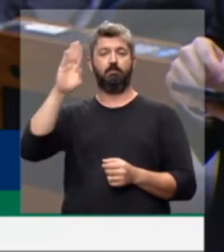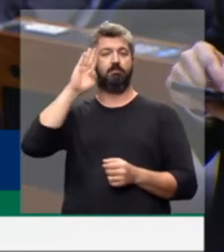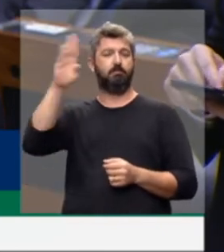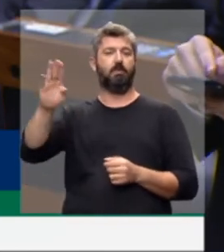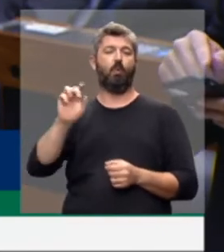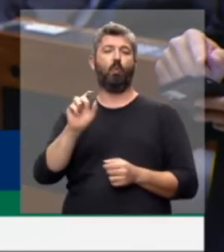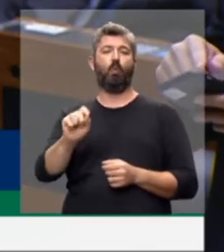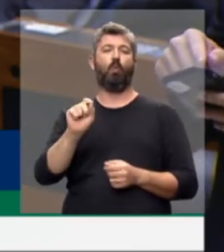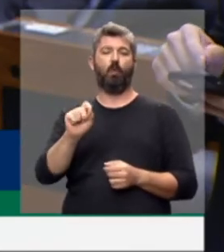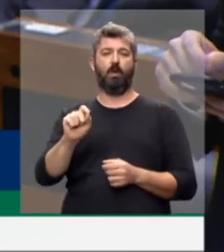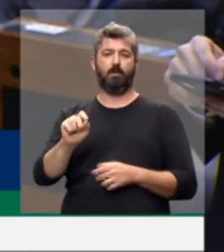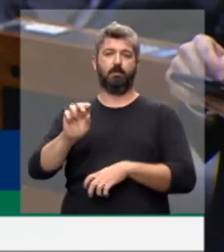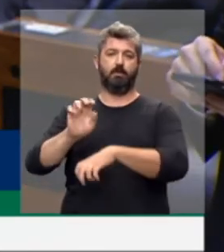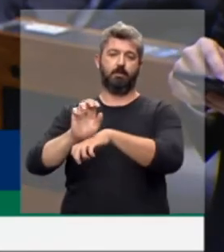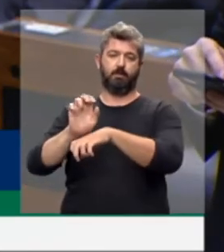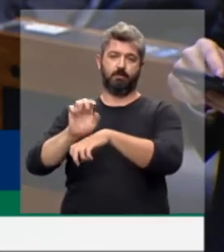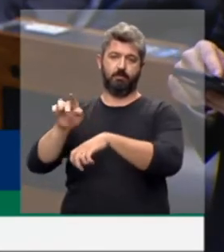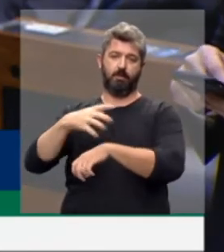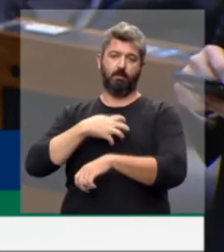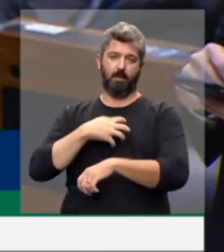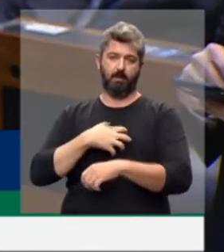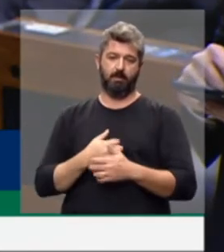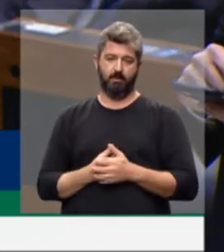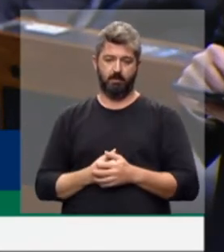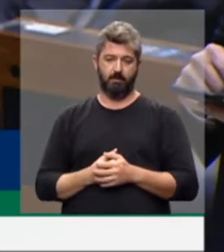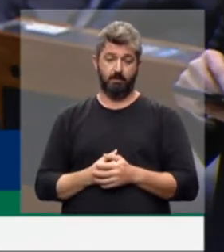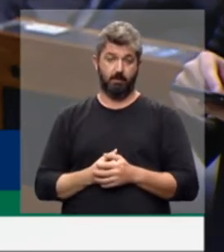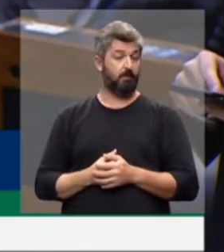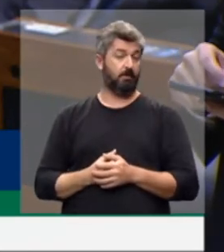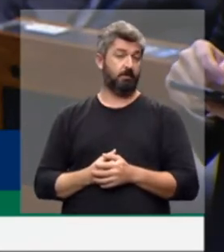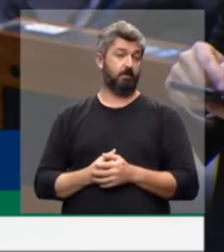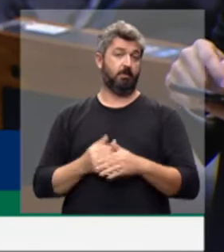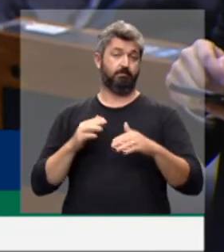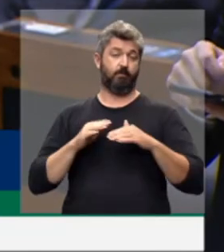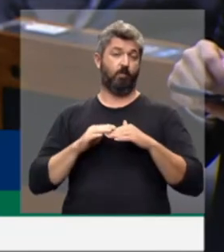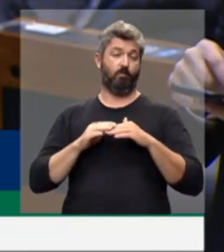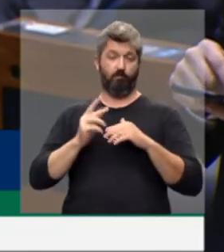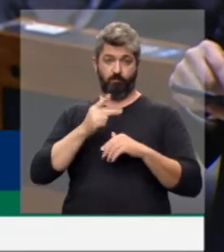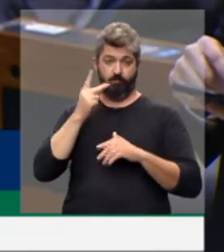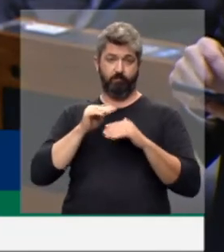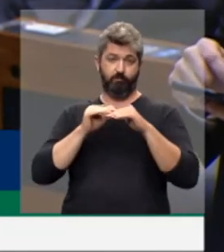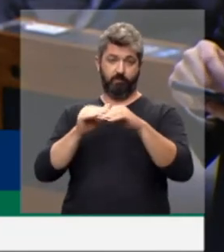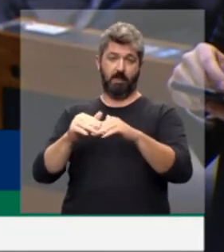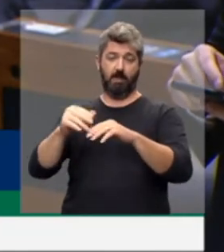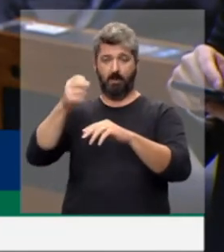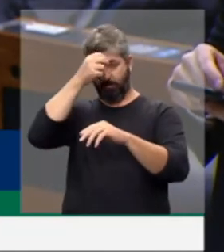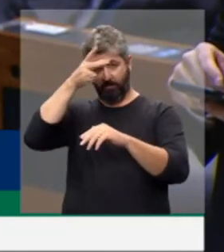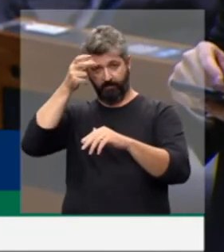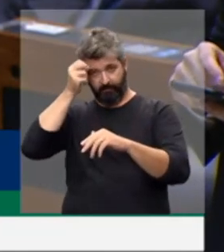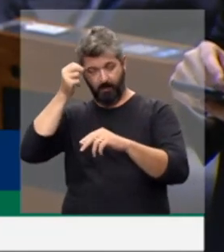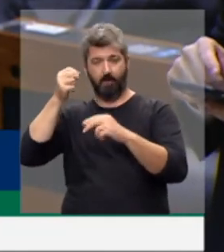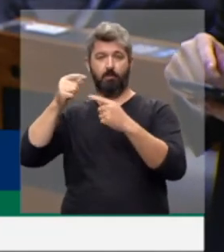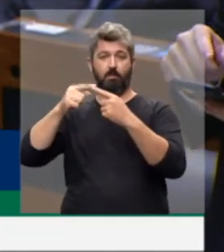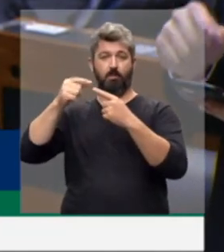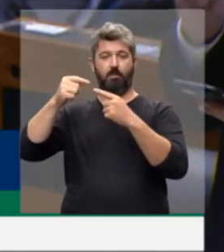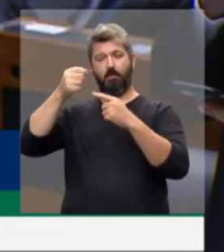QUE ESTÃO SENDO DIPLOMADOS AO LONGO DESTA SEMANA, EM TODO O BRASIL E ESPECIAL, NO ESTADO